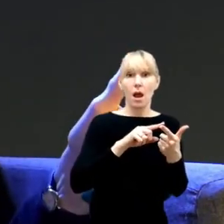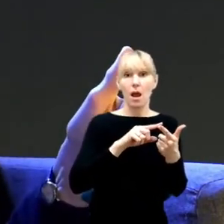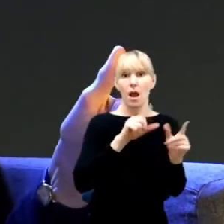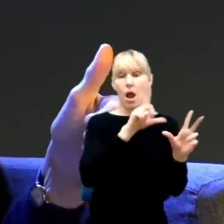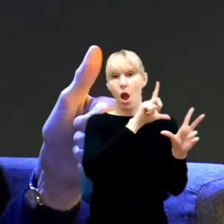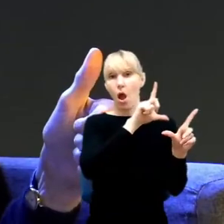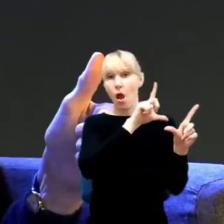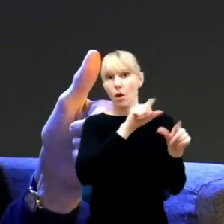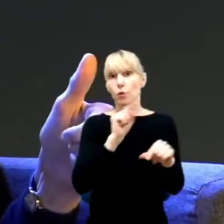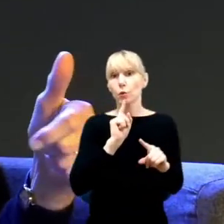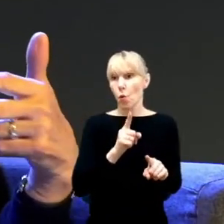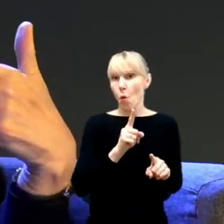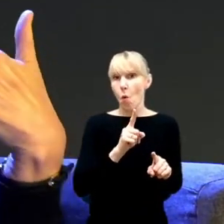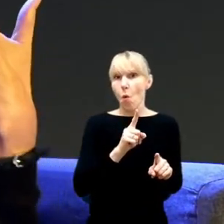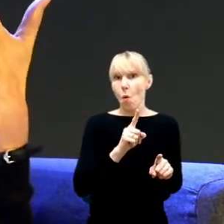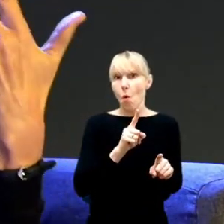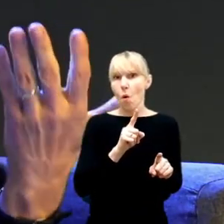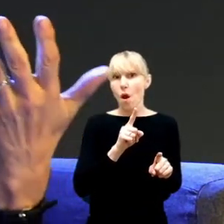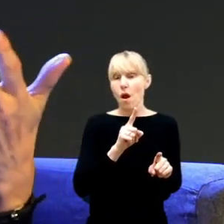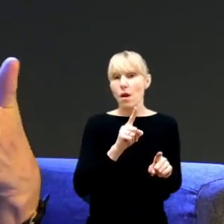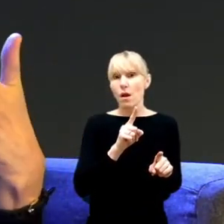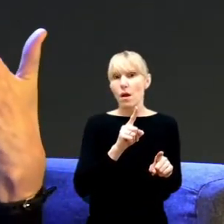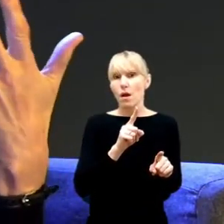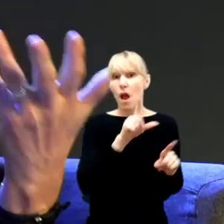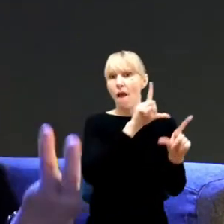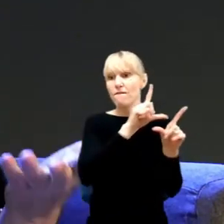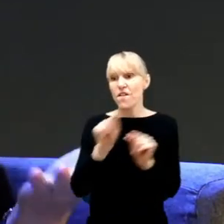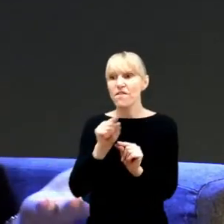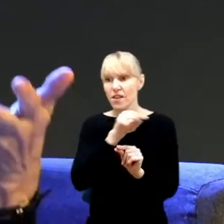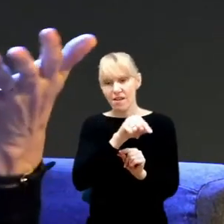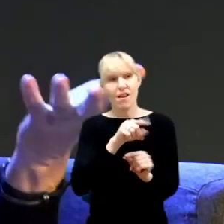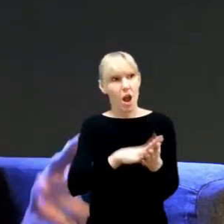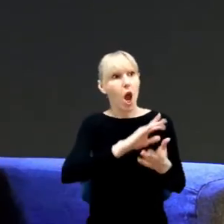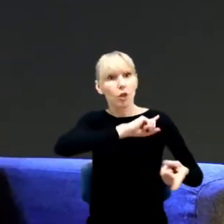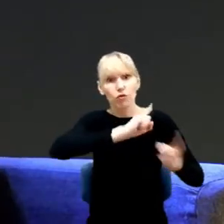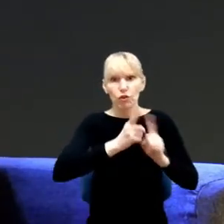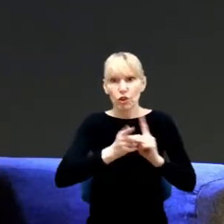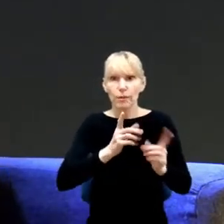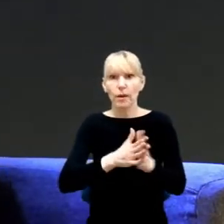warunek w tej chwili chęci zmiany bądź zakupu.